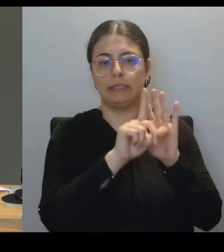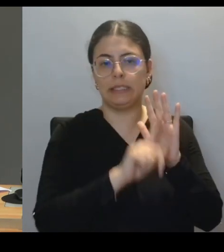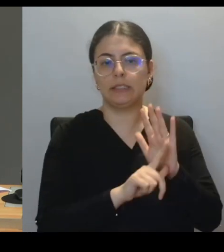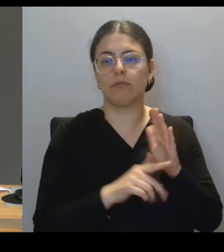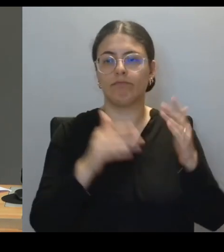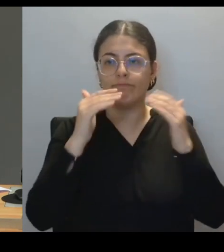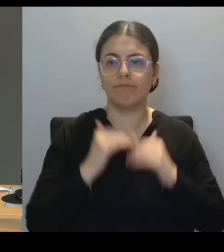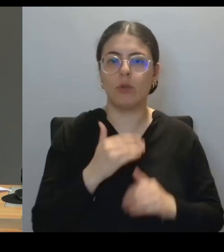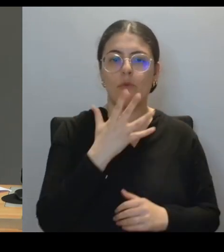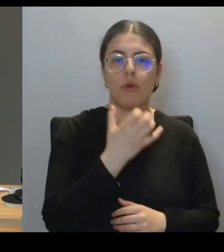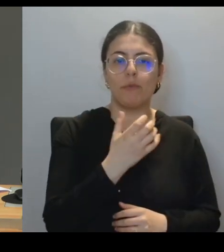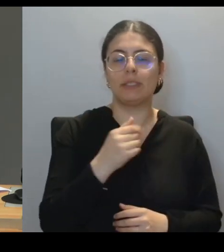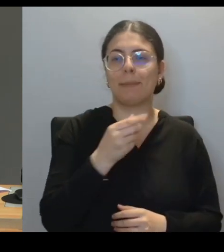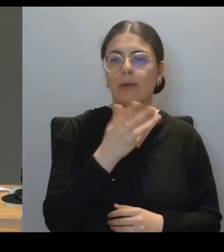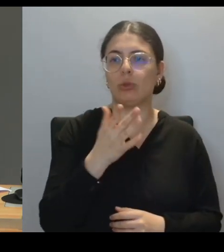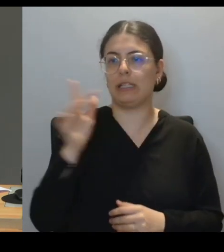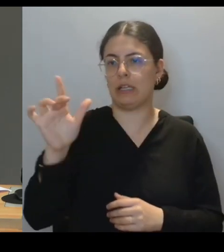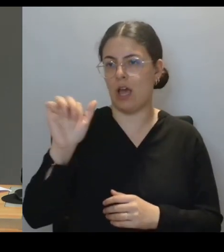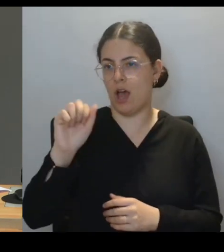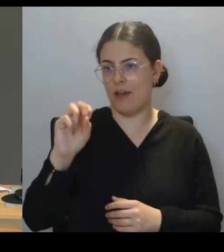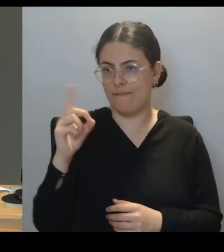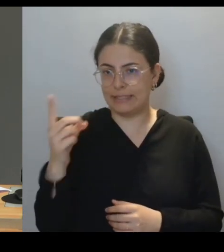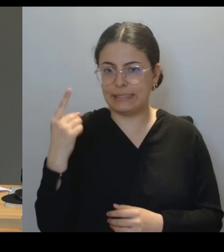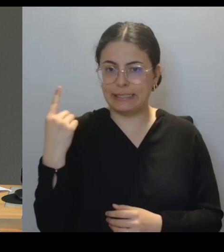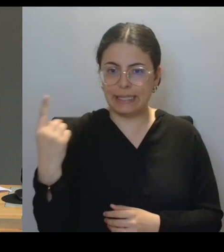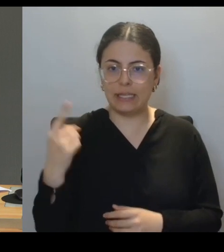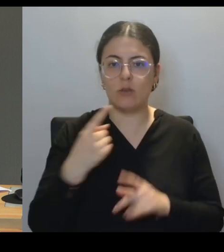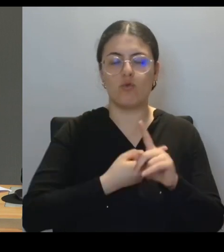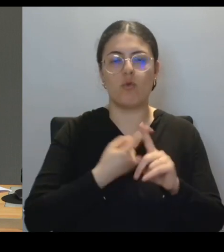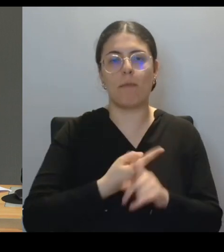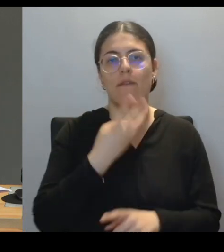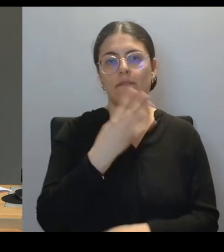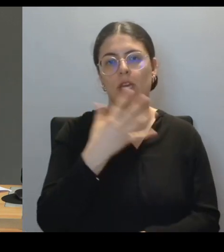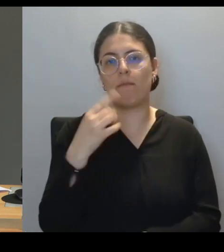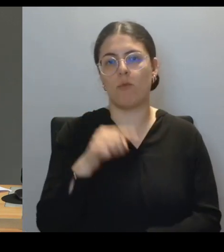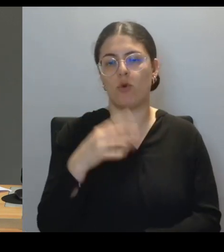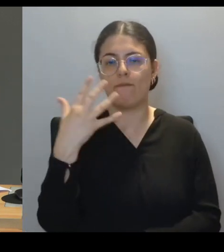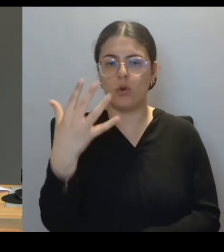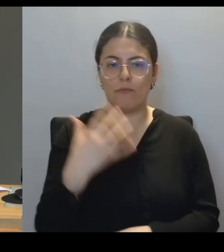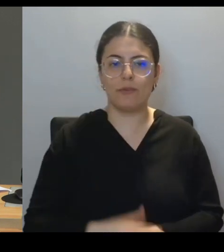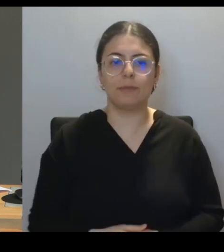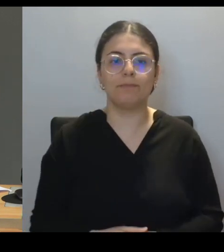Nummer 4:05. Fürs Protokoll Der Abgeordnete, der fraktionslose Abgeordnete Dr. King